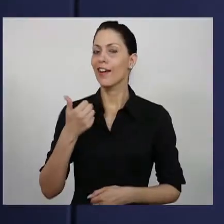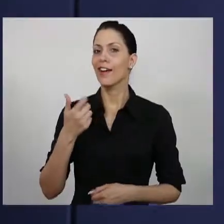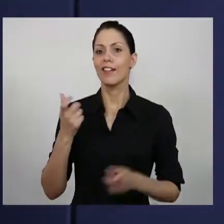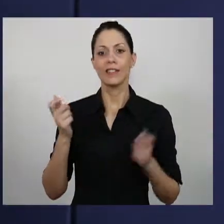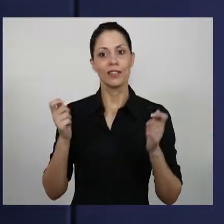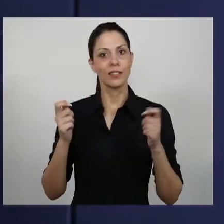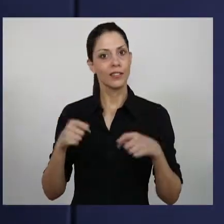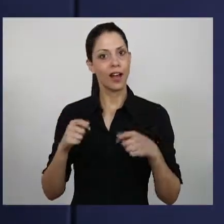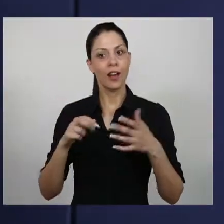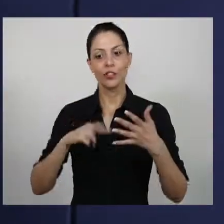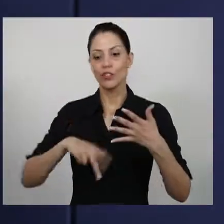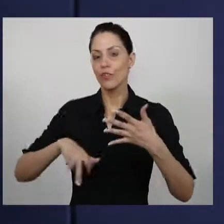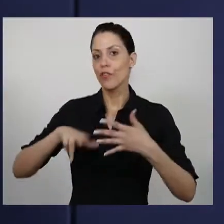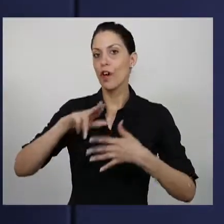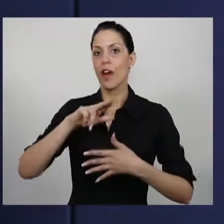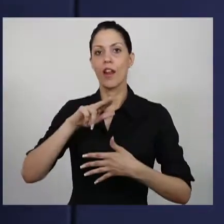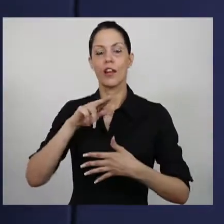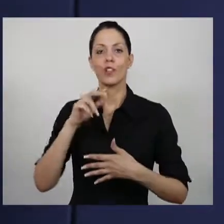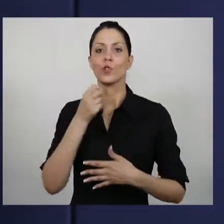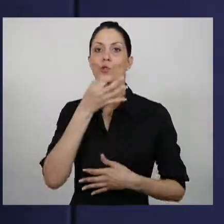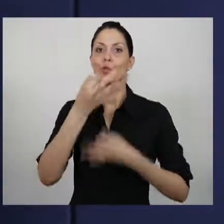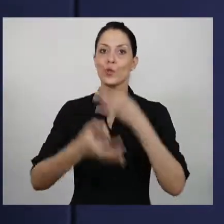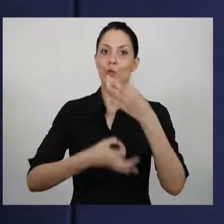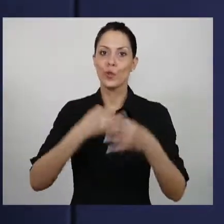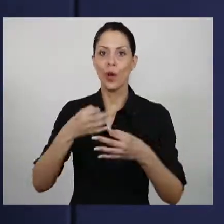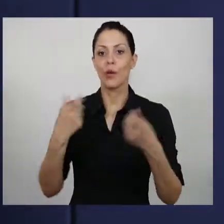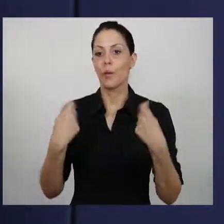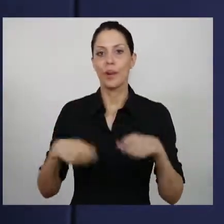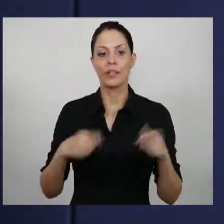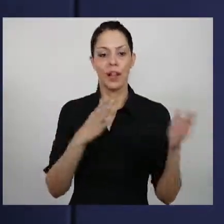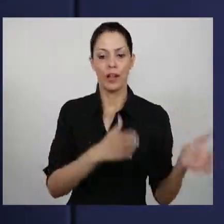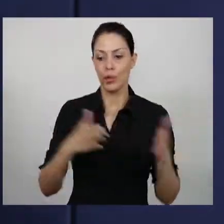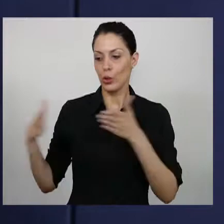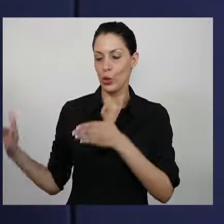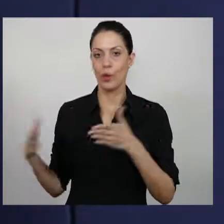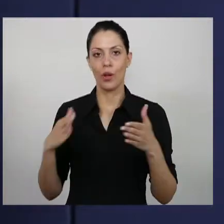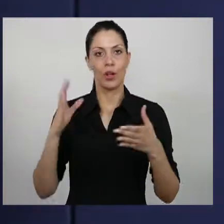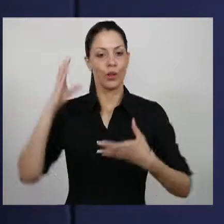que legal, isso facilitou demais a vida do trompista: invés de ficar trocando de instrumento